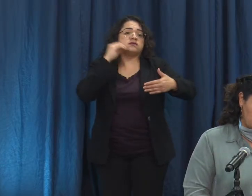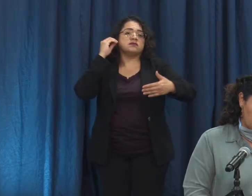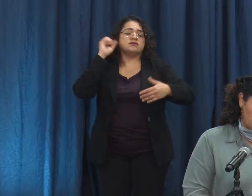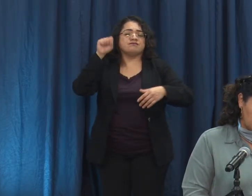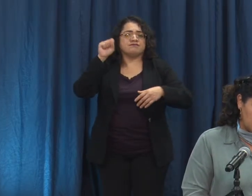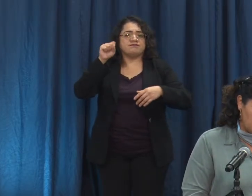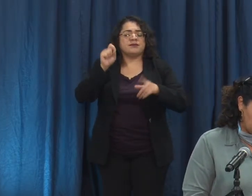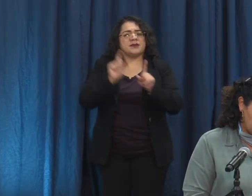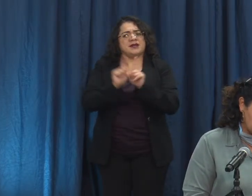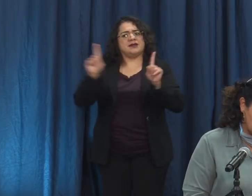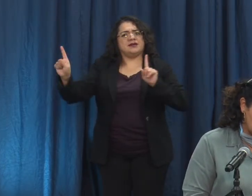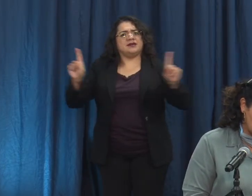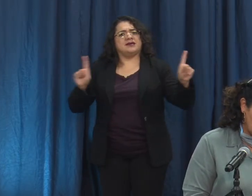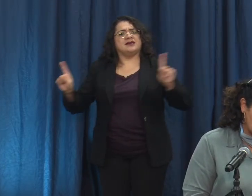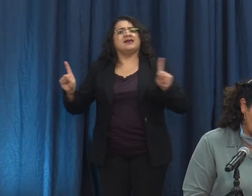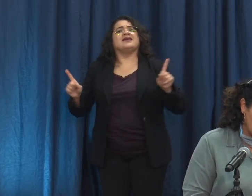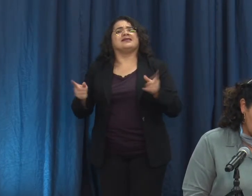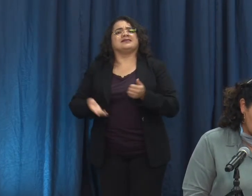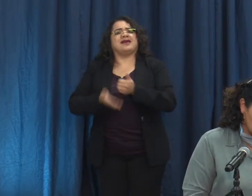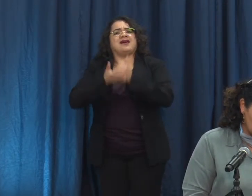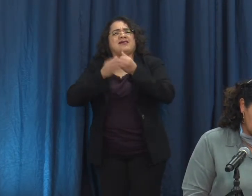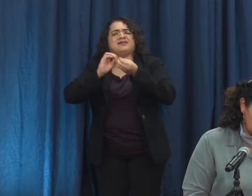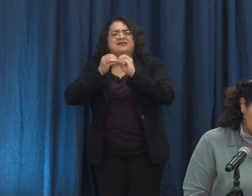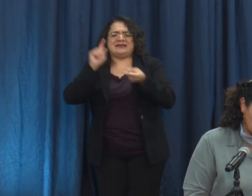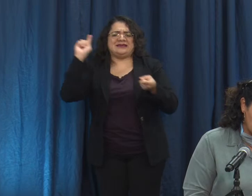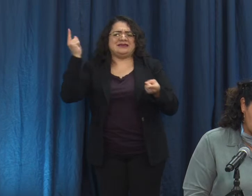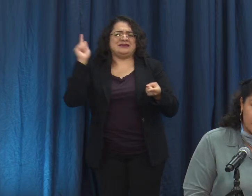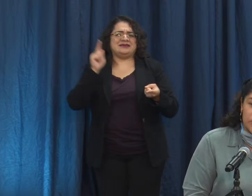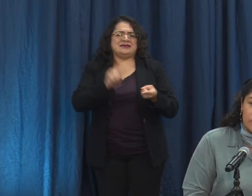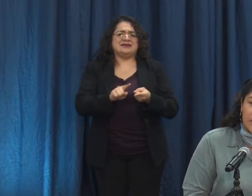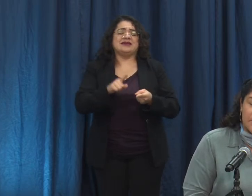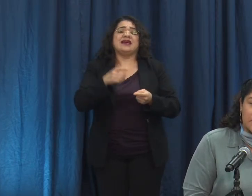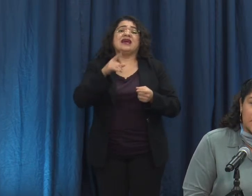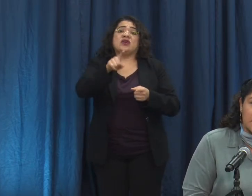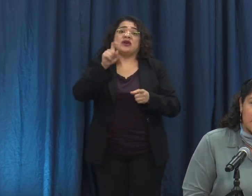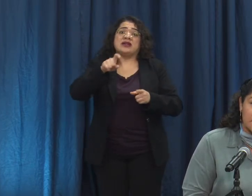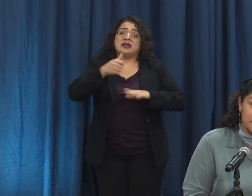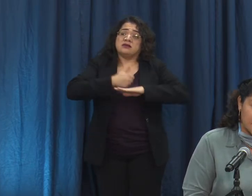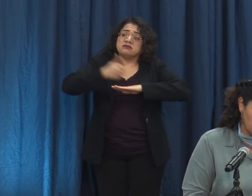all Dennis de permanecer sin casa y sólo salir cuando absolutamente necesario